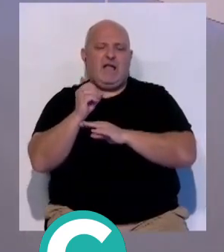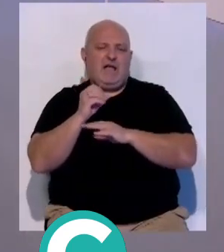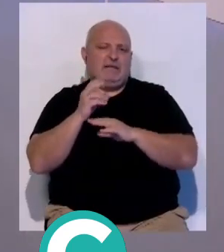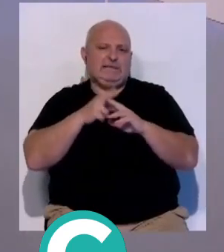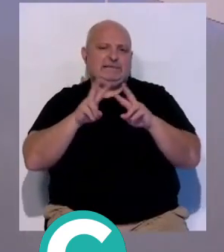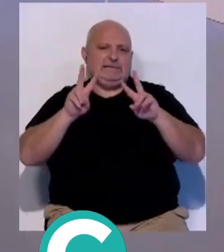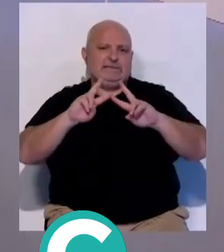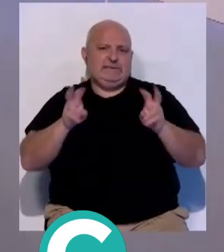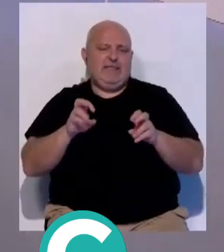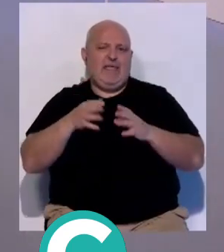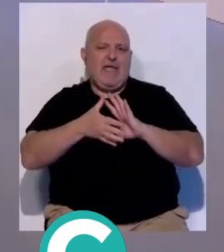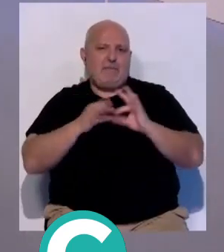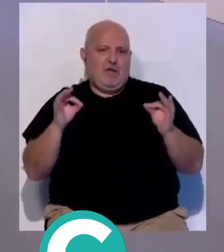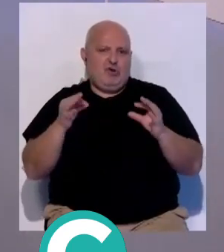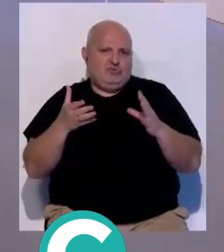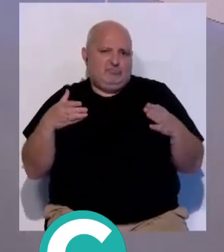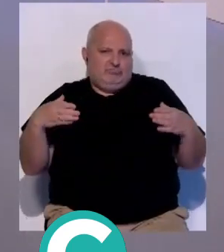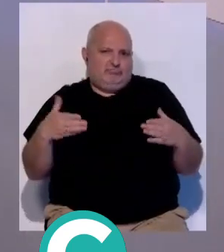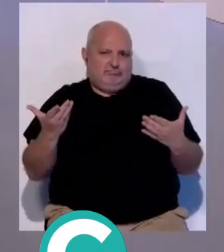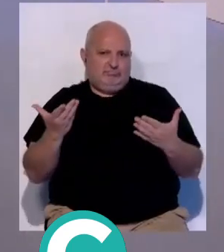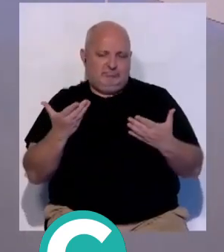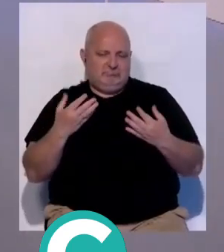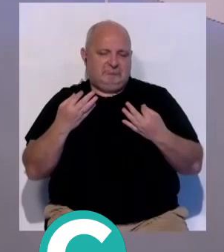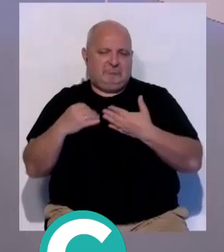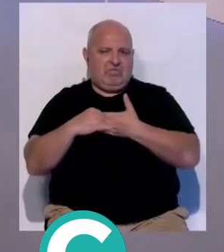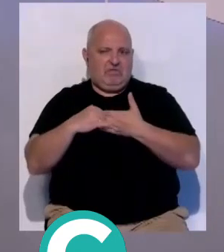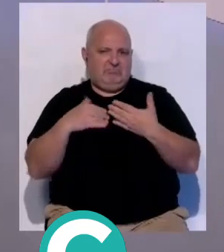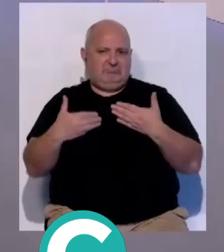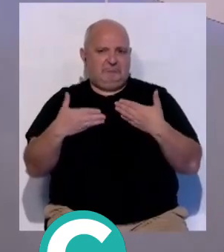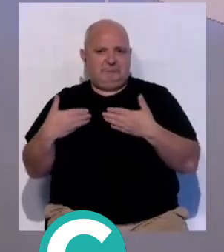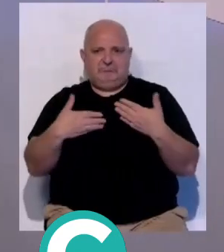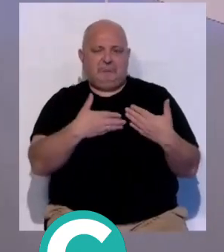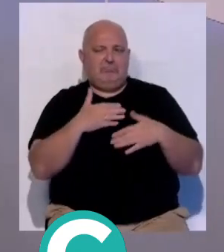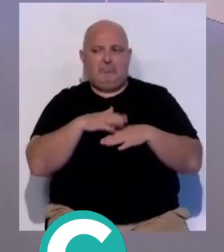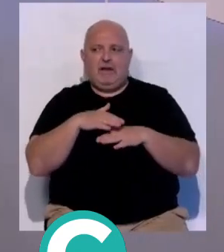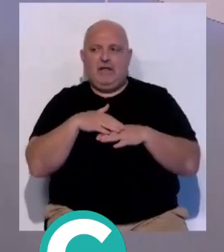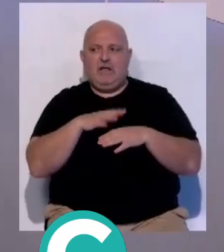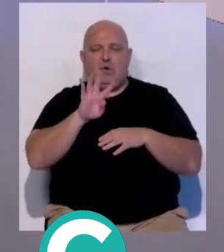esa tertulias de amigos que son muy amenas son muy cercanas y sobre todo porque tenía cuatro personas